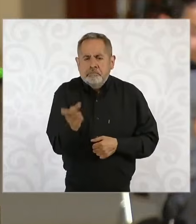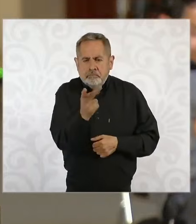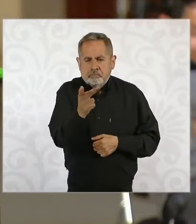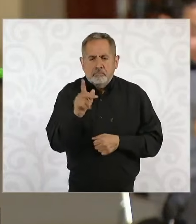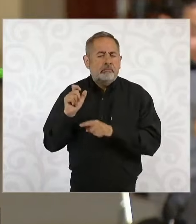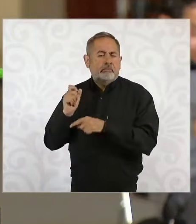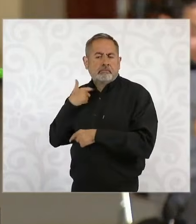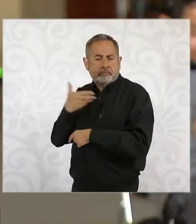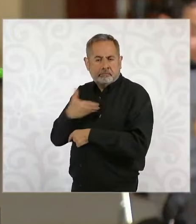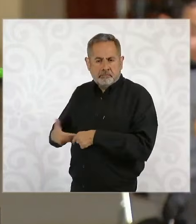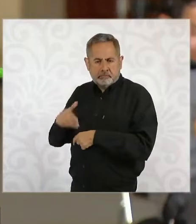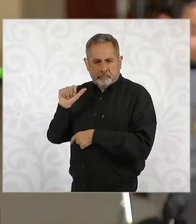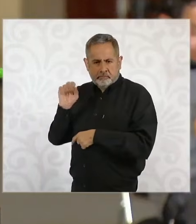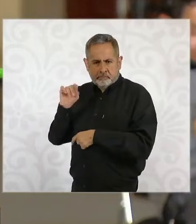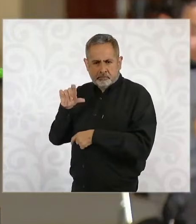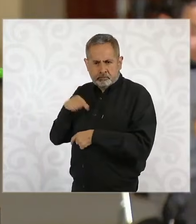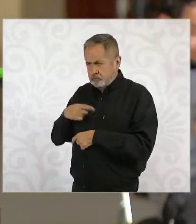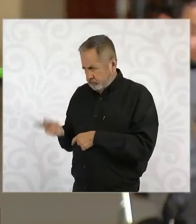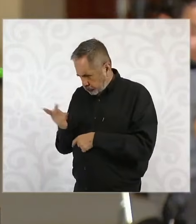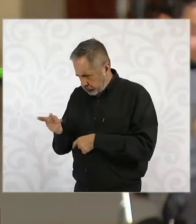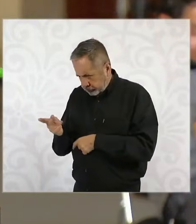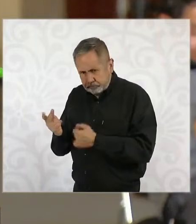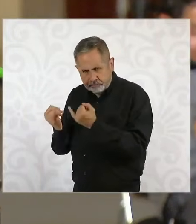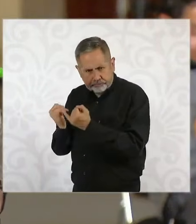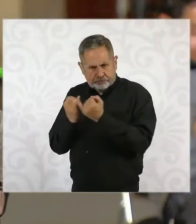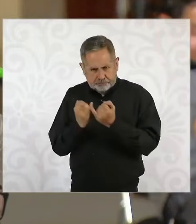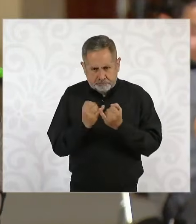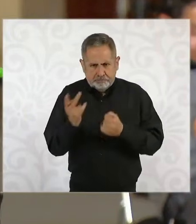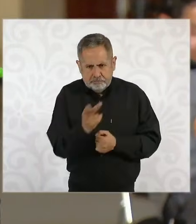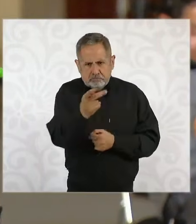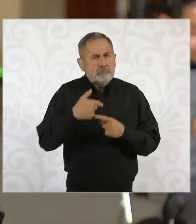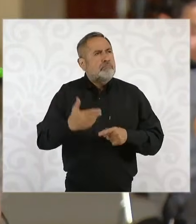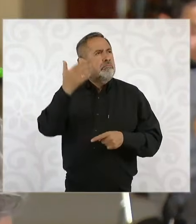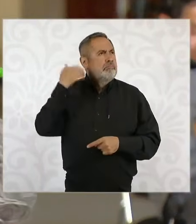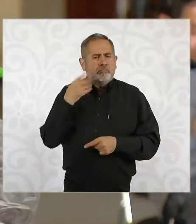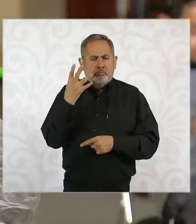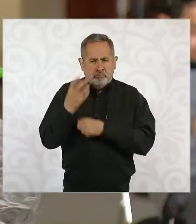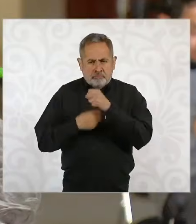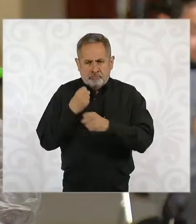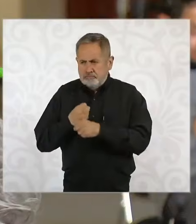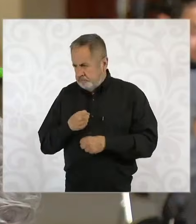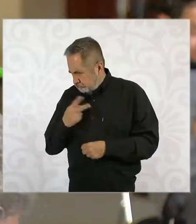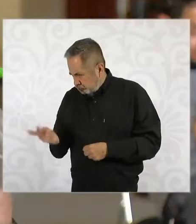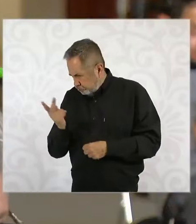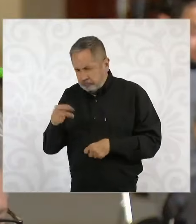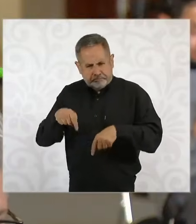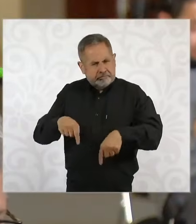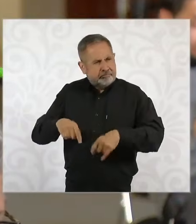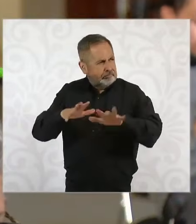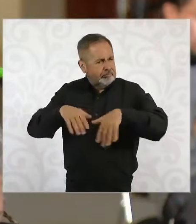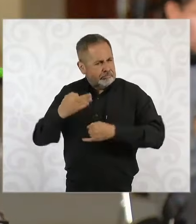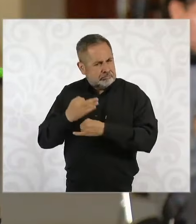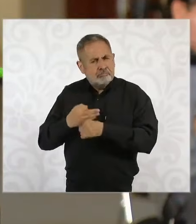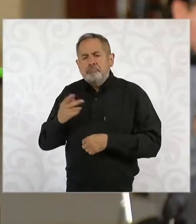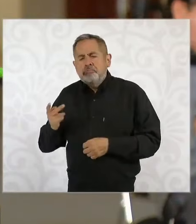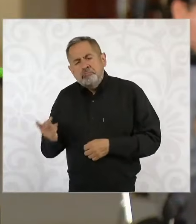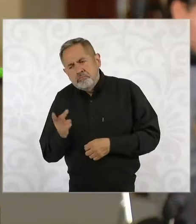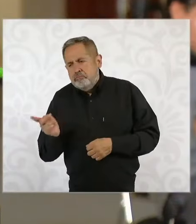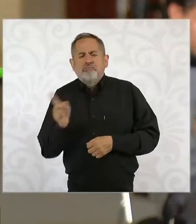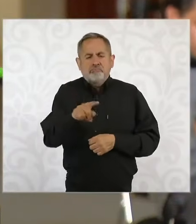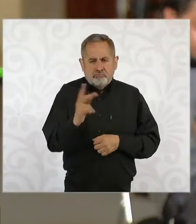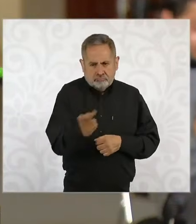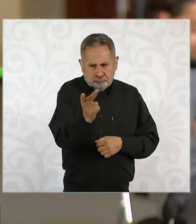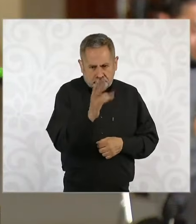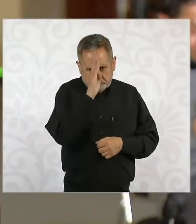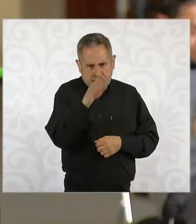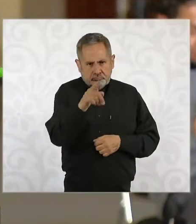expresidente Andrés Manuel López Obrador hace casi 4 años. En este mismo espacio le pregunté si eh le